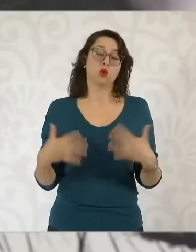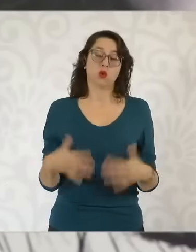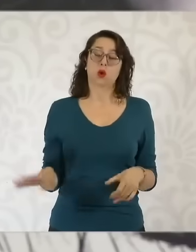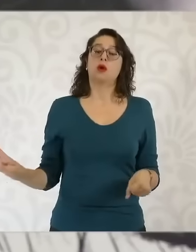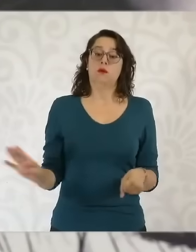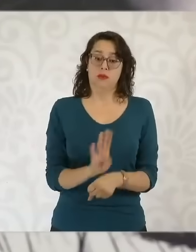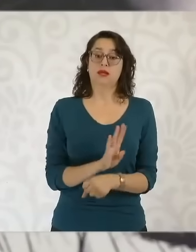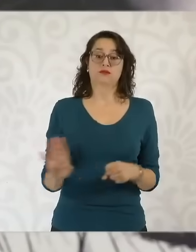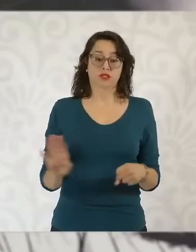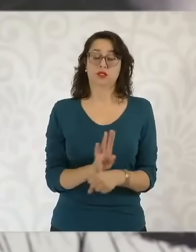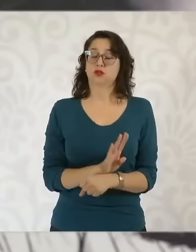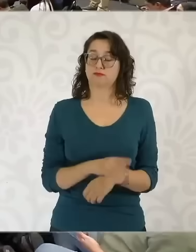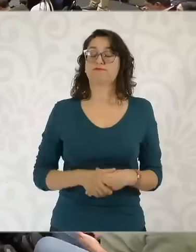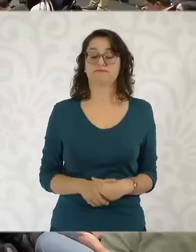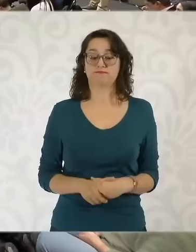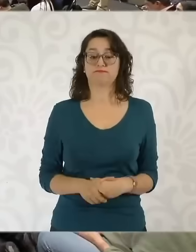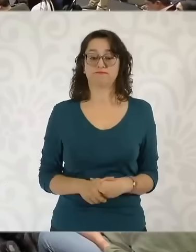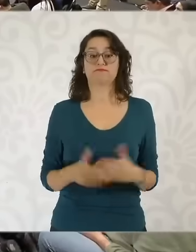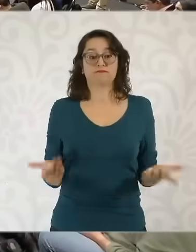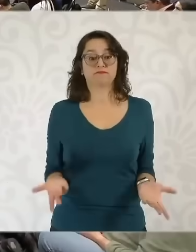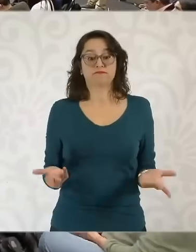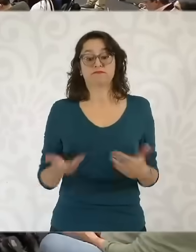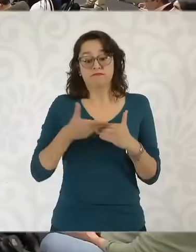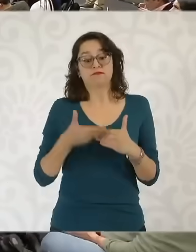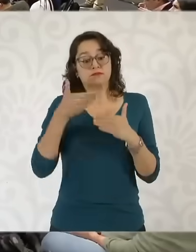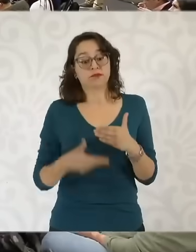economía mexicana. Eh, bueno, ahora, ¿qué sigue para nosotros? La instrucción que tenemos son